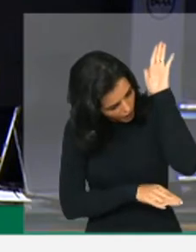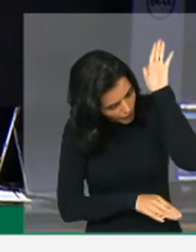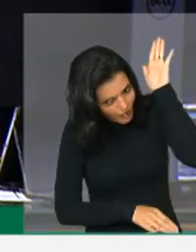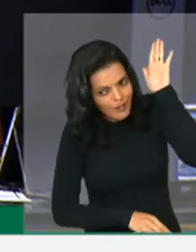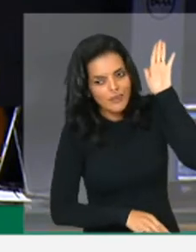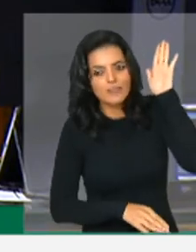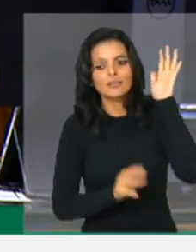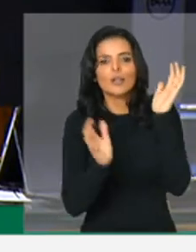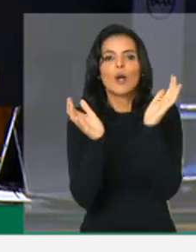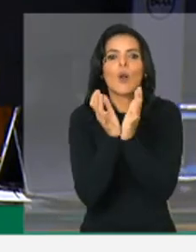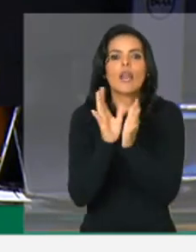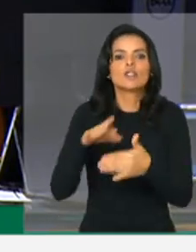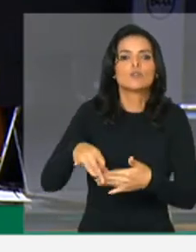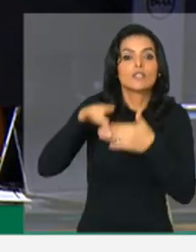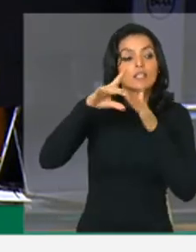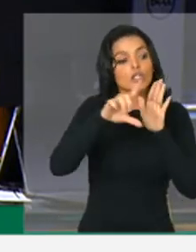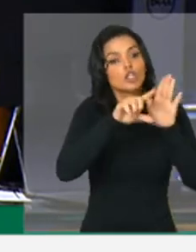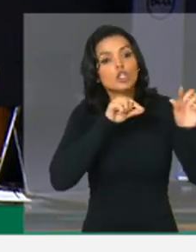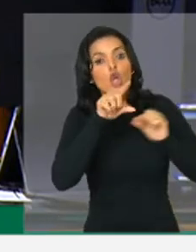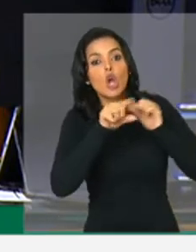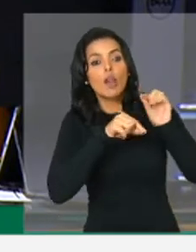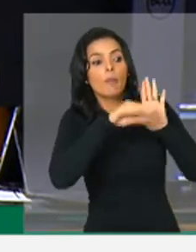DO NORTE. ENTÃO, SE O PT PUDER NOS AJUDAR TAMBÉM